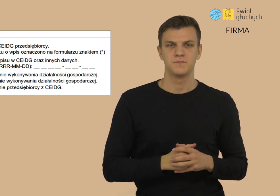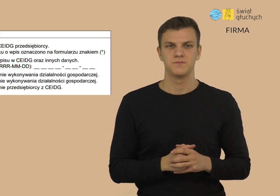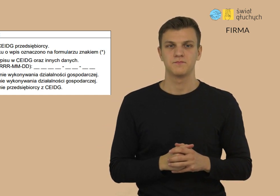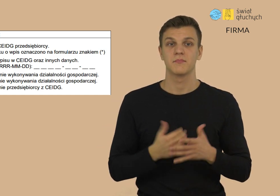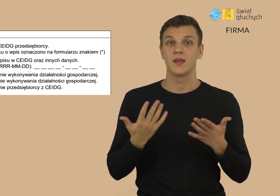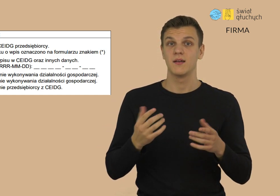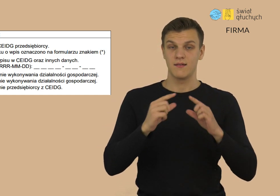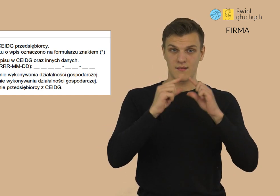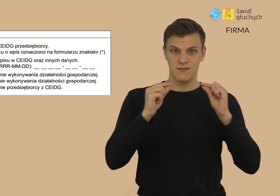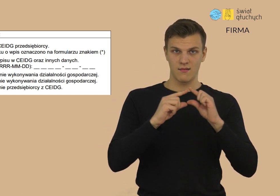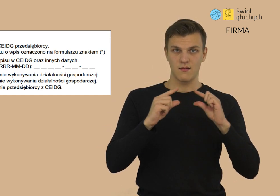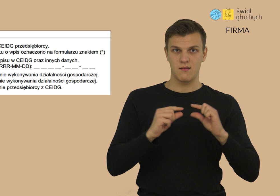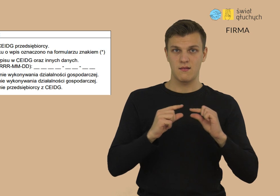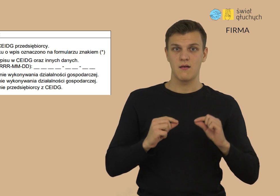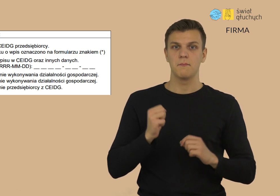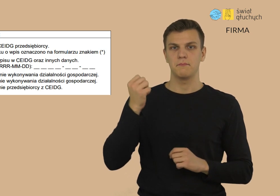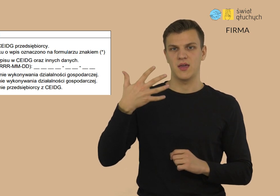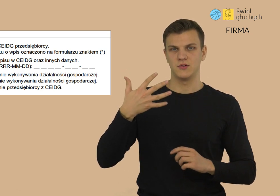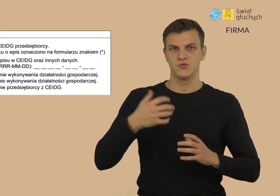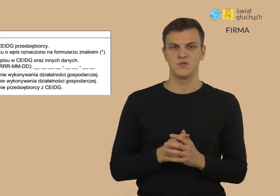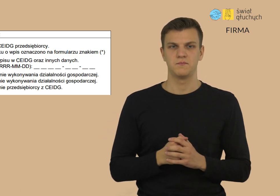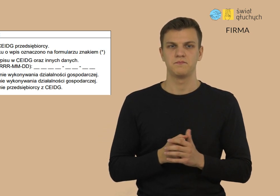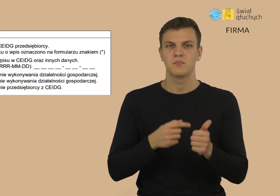Mamy 5 opcji do wybrania: